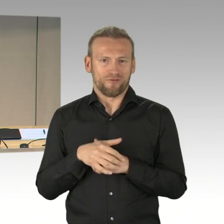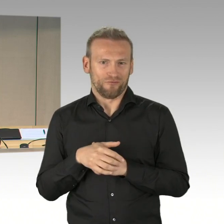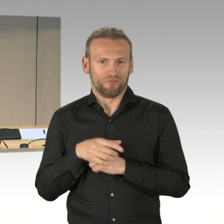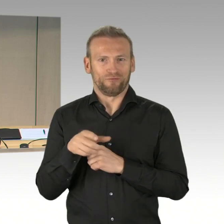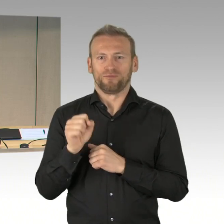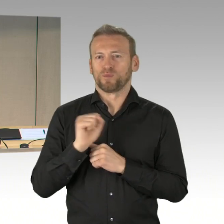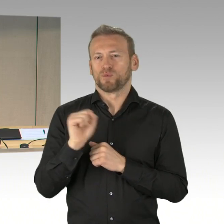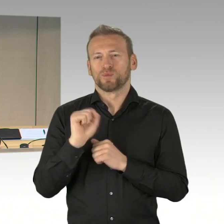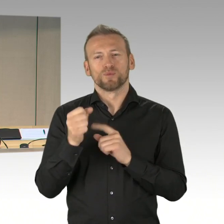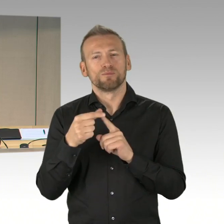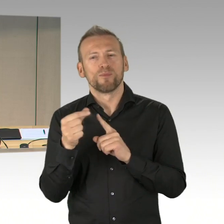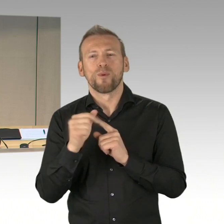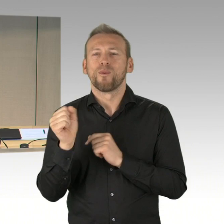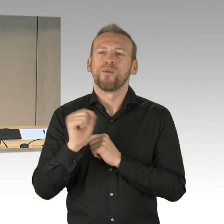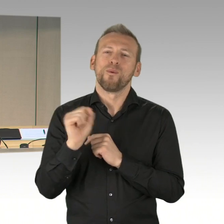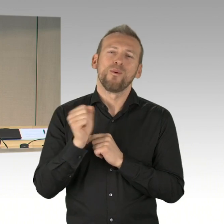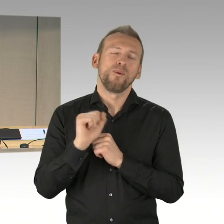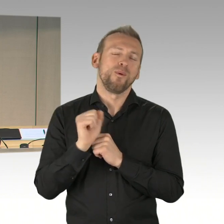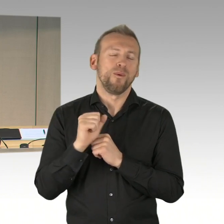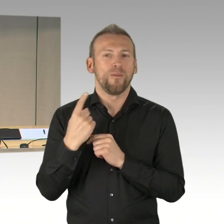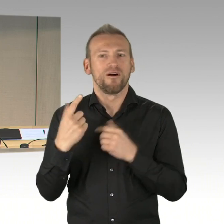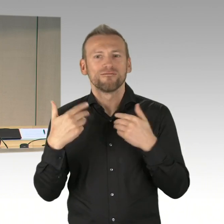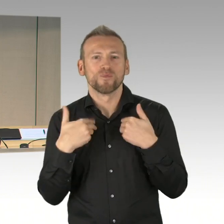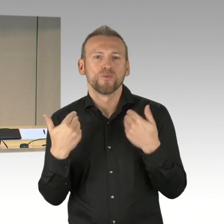Für eine Zwischenbemerkung hat der Kollege Schneider das Wort.